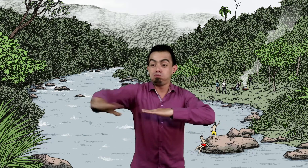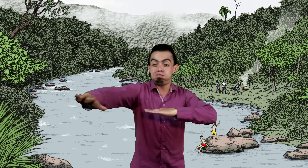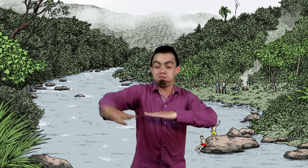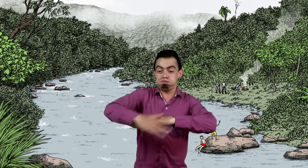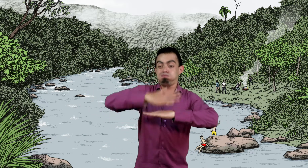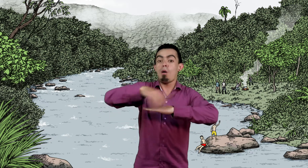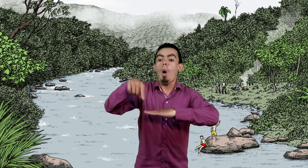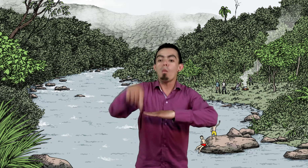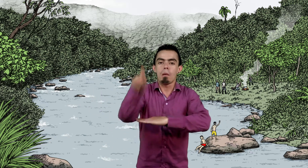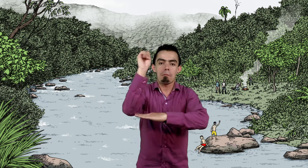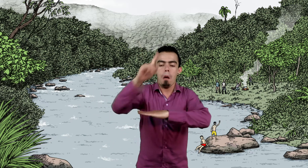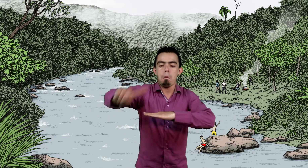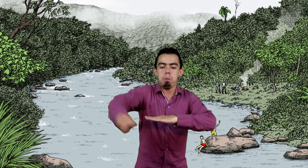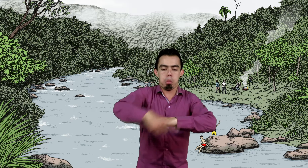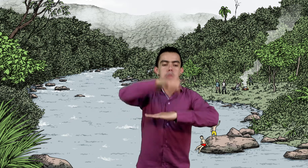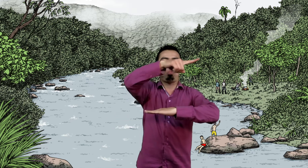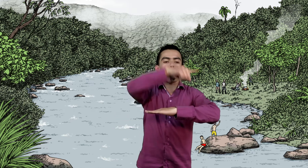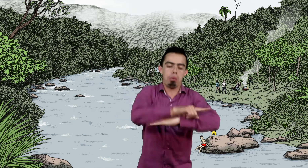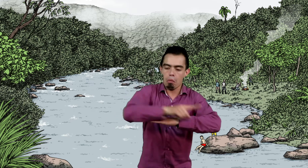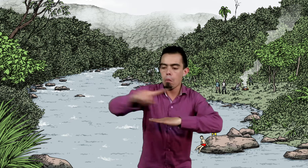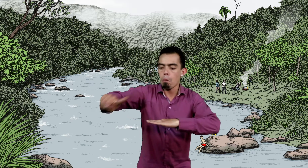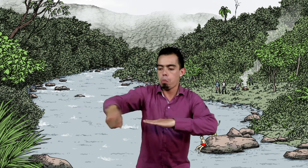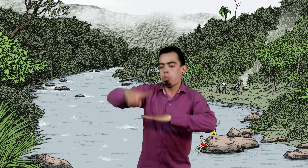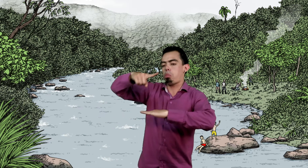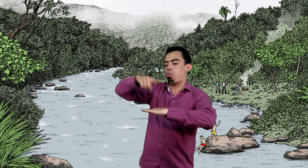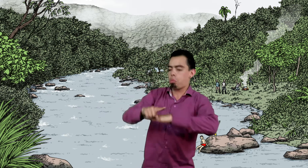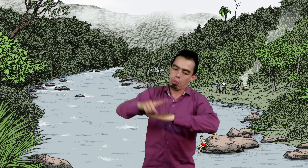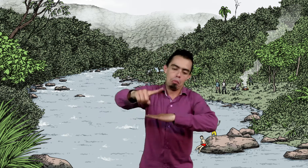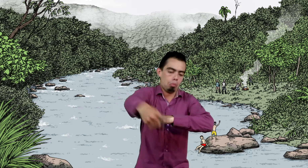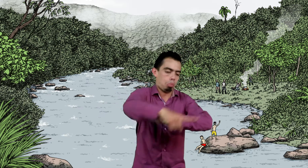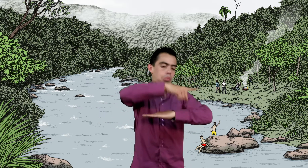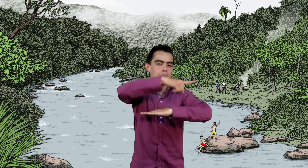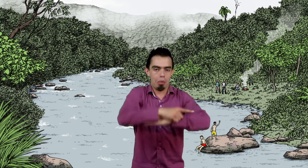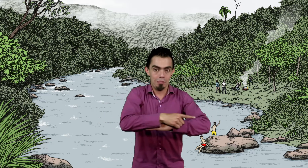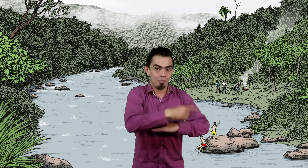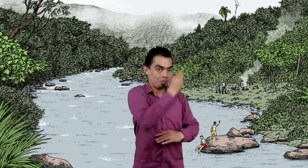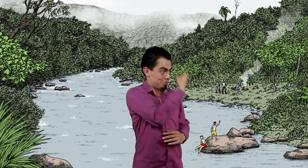veíamos como el río traía consigo algunos troncos que se quedaban en la orilla,